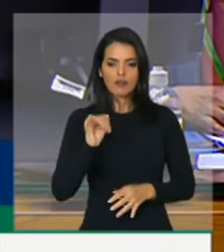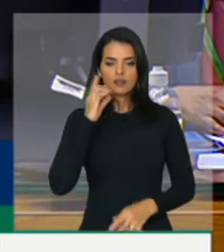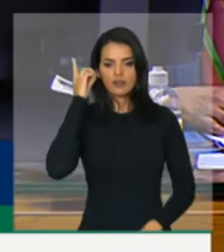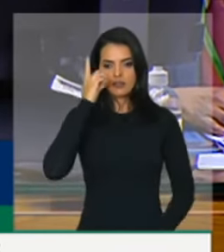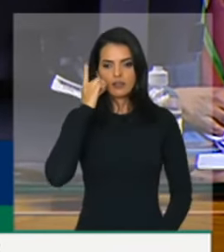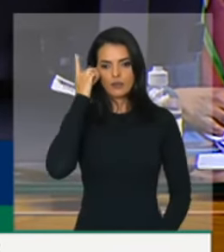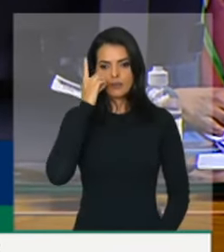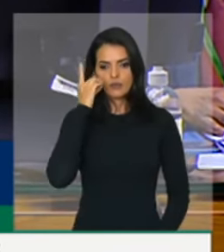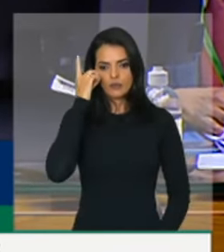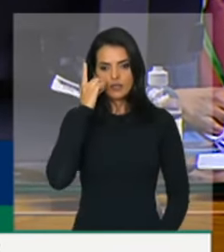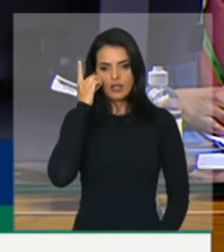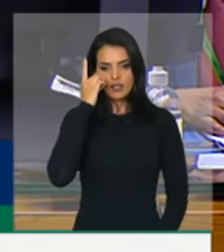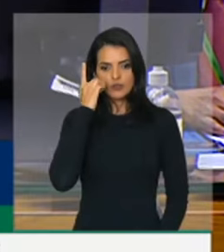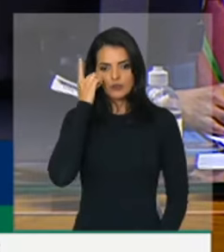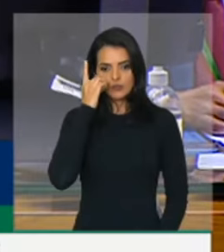AUTOR DO DESTAQUE DEPUTADO QUE VAI ENCAMINHAR PELA BANCADA DO